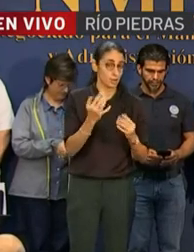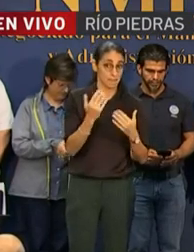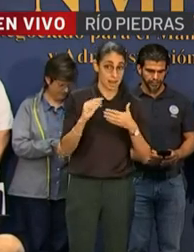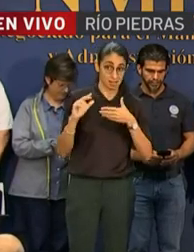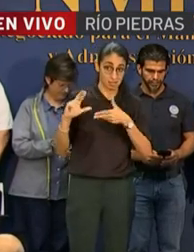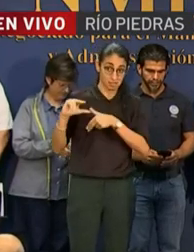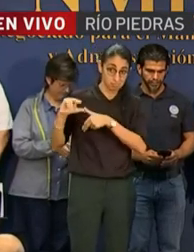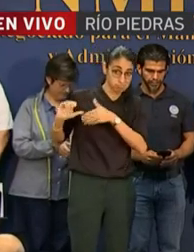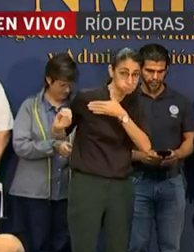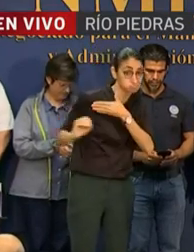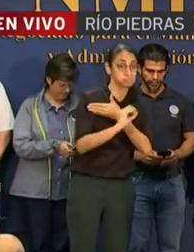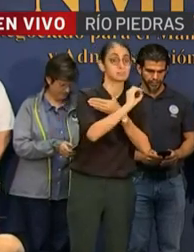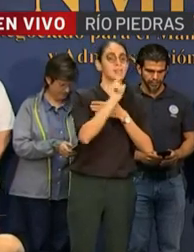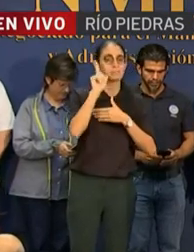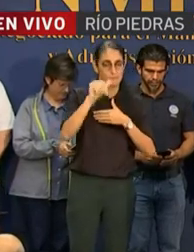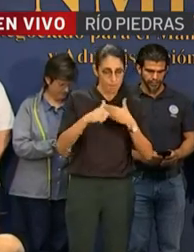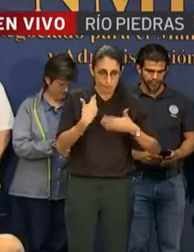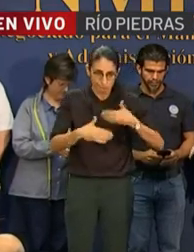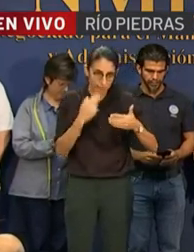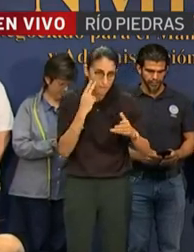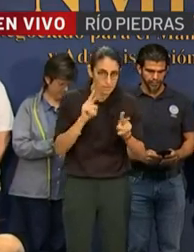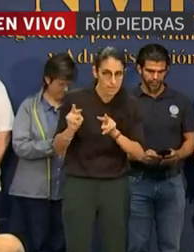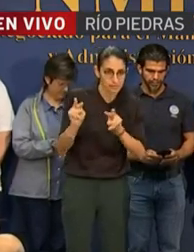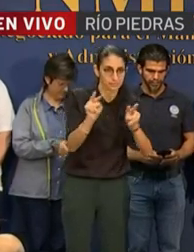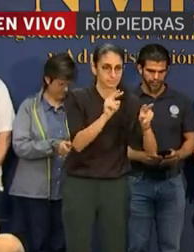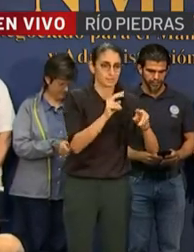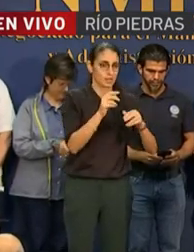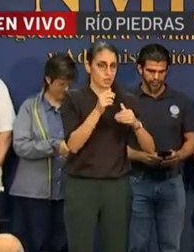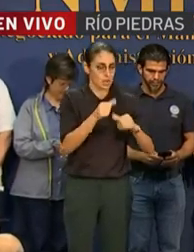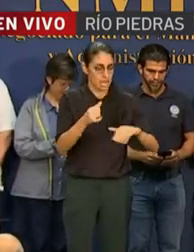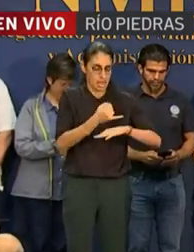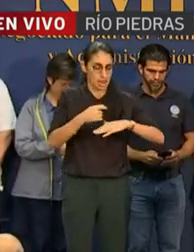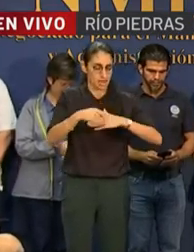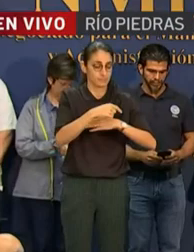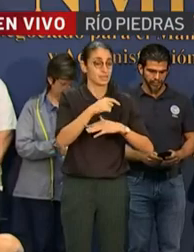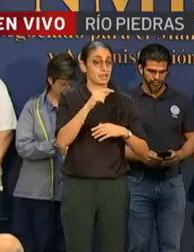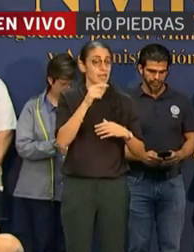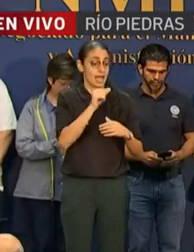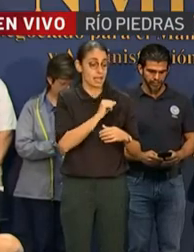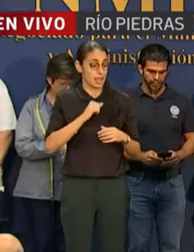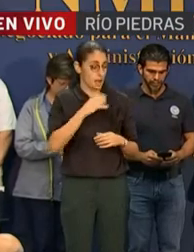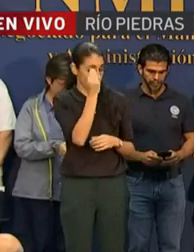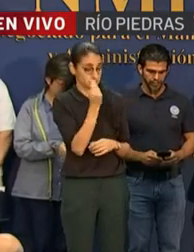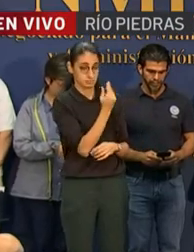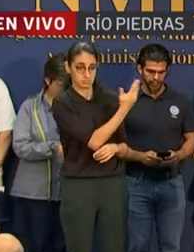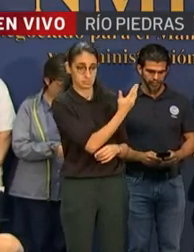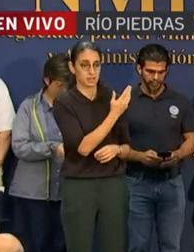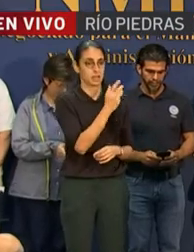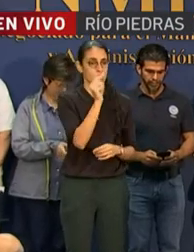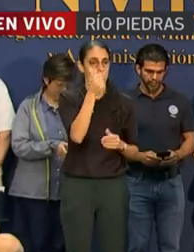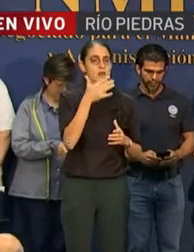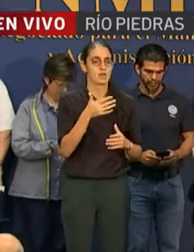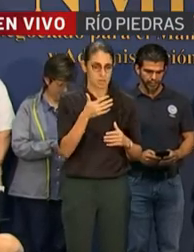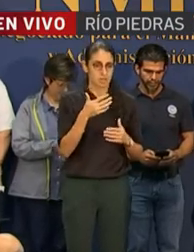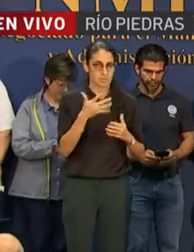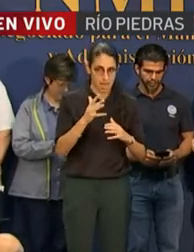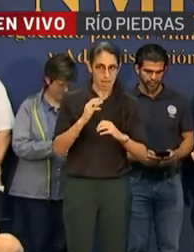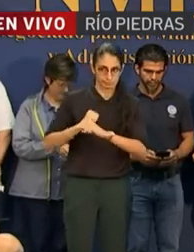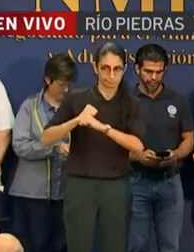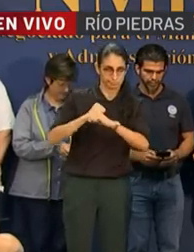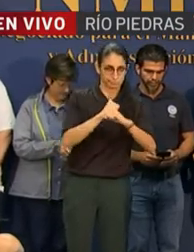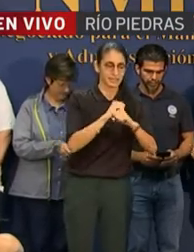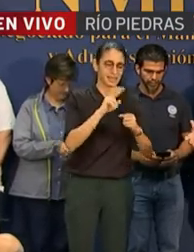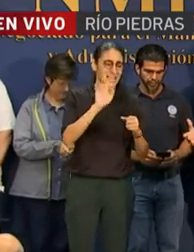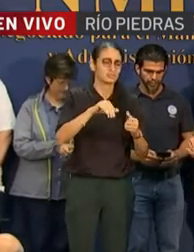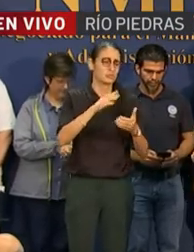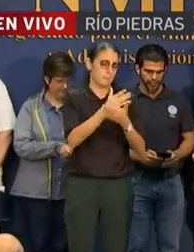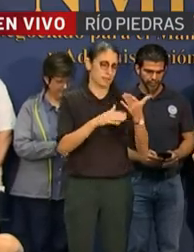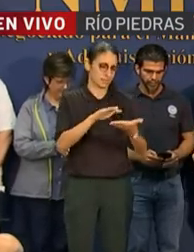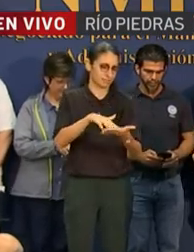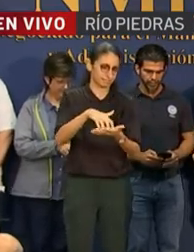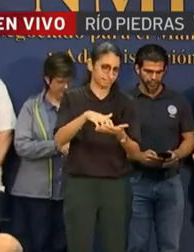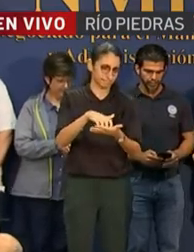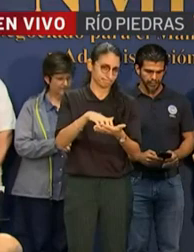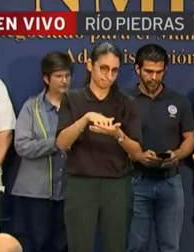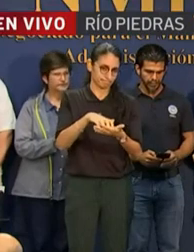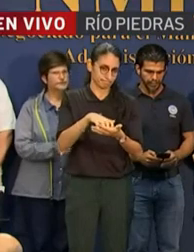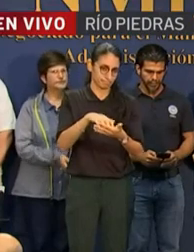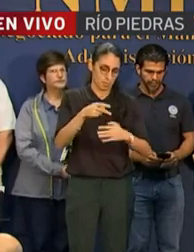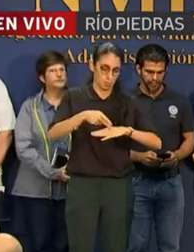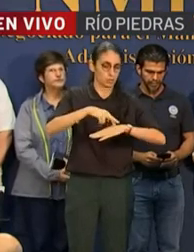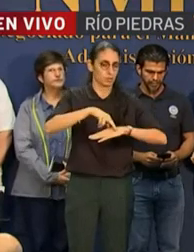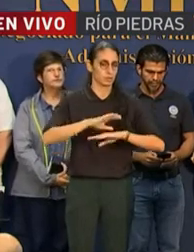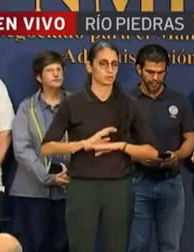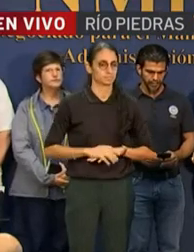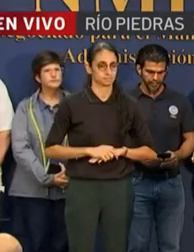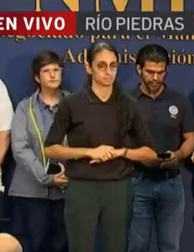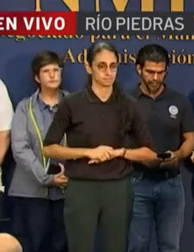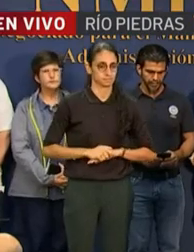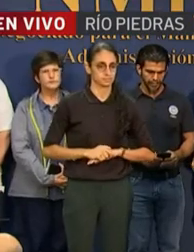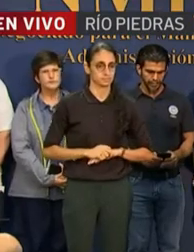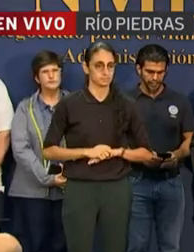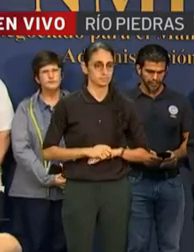VA A PROVOCAR MAREAS CICLÓNICA.